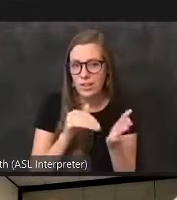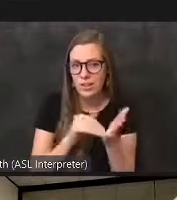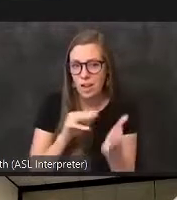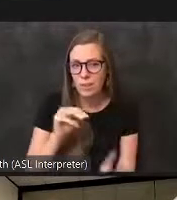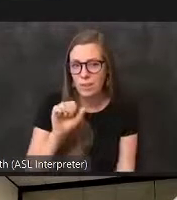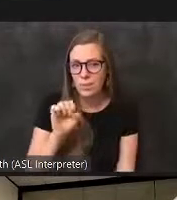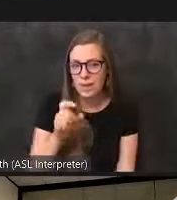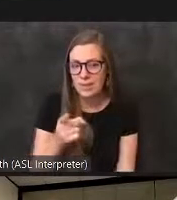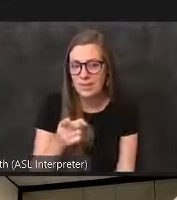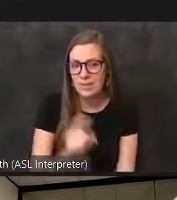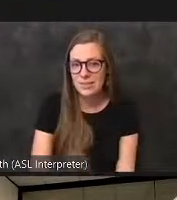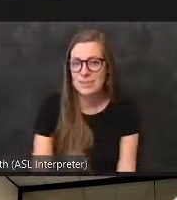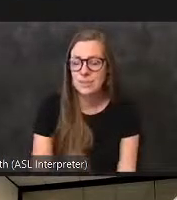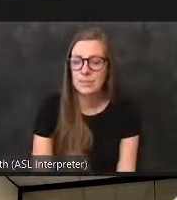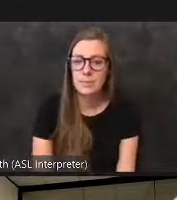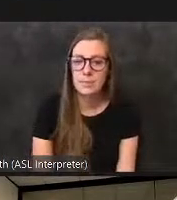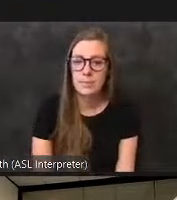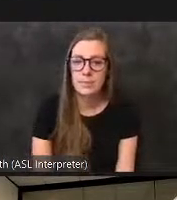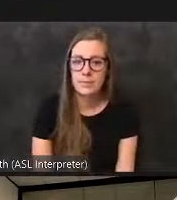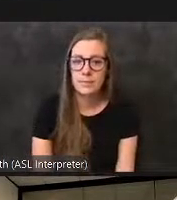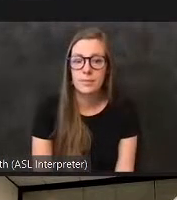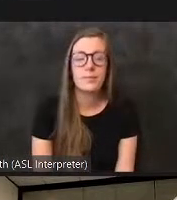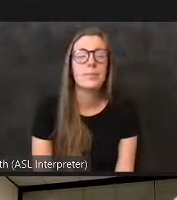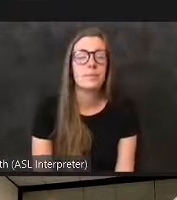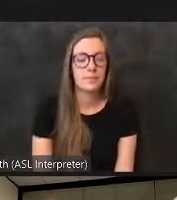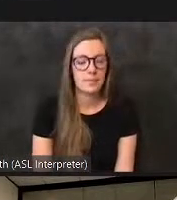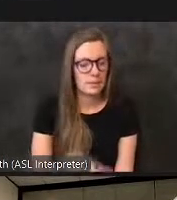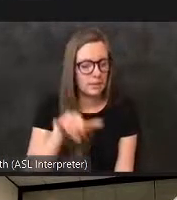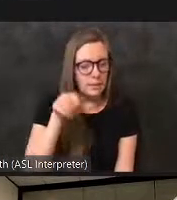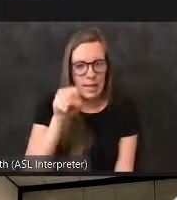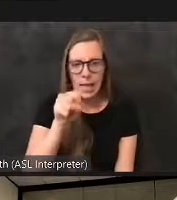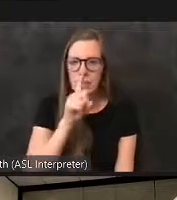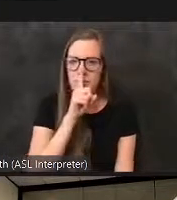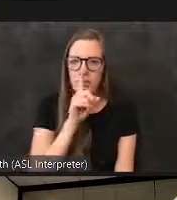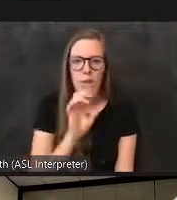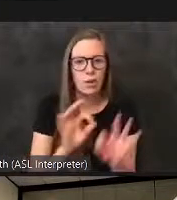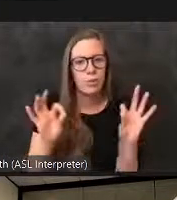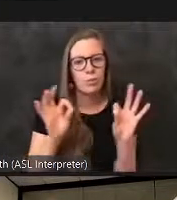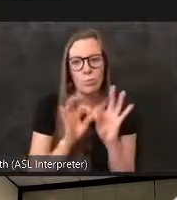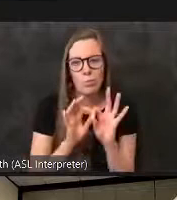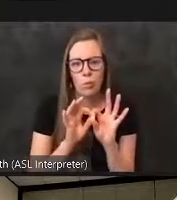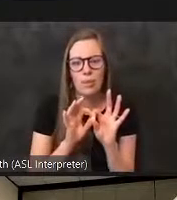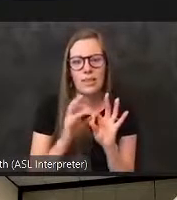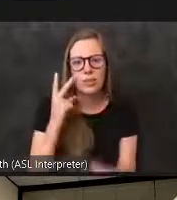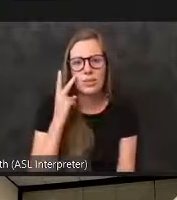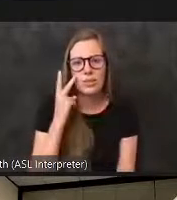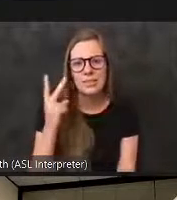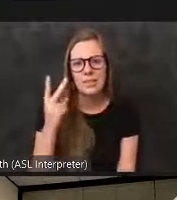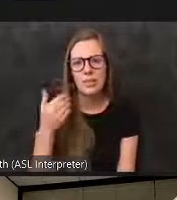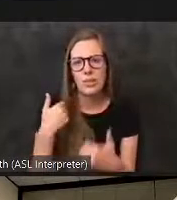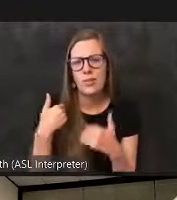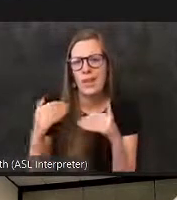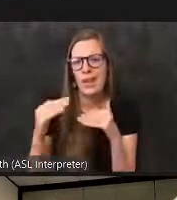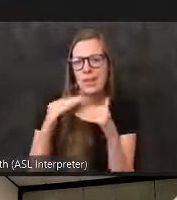doctora Mase Hacer pruebas es importante, puede aclarar absolutamente lo es. Podemos ver conforme hemos llegado una